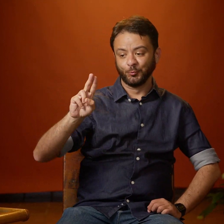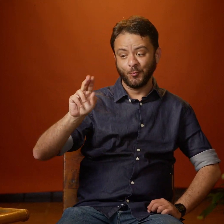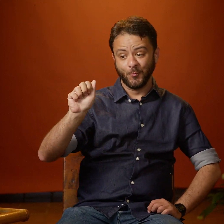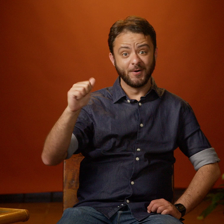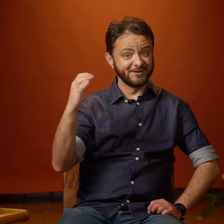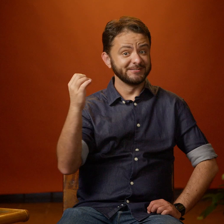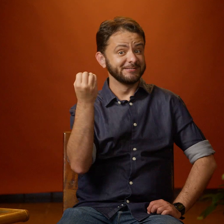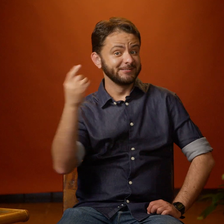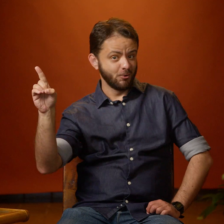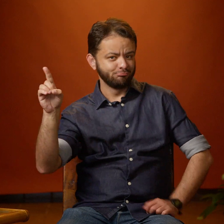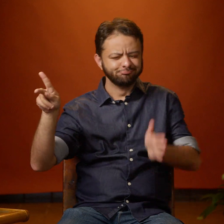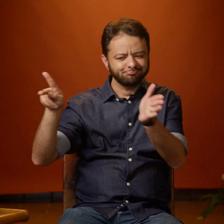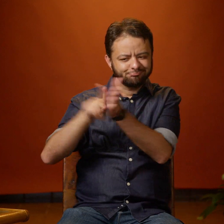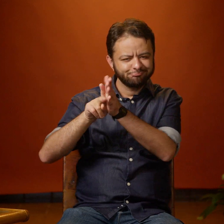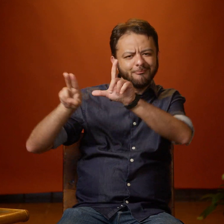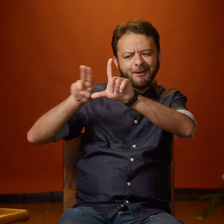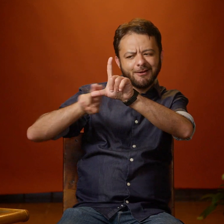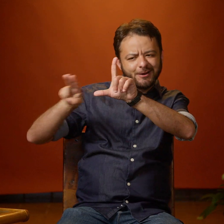A pontuação própria da legenda descritiva.